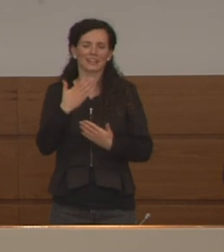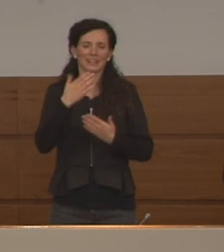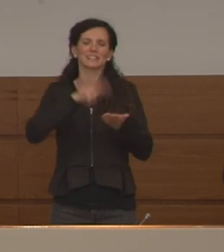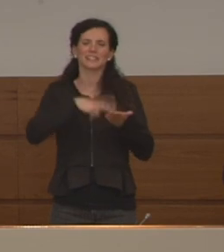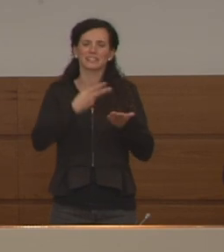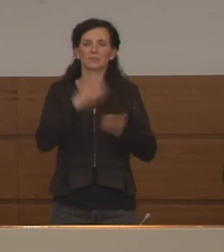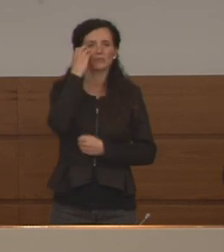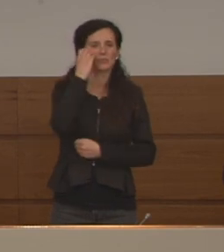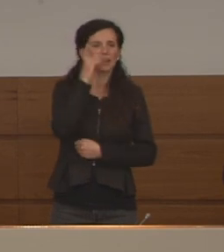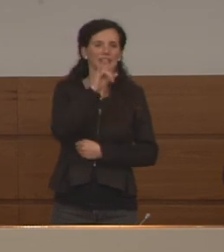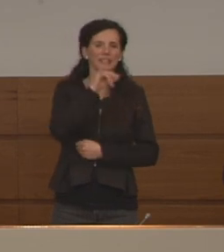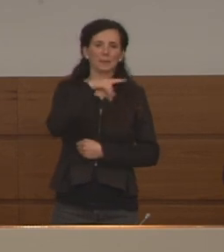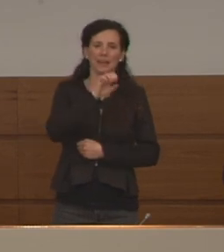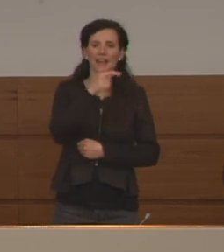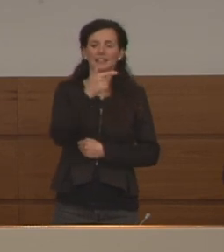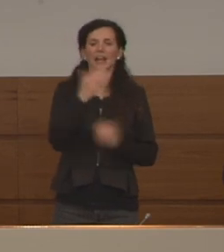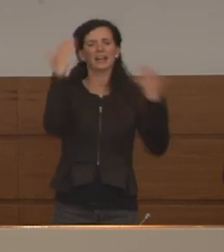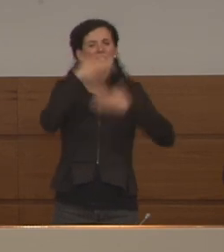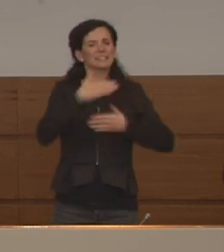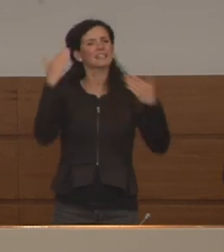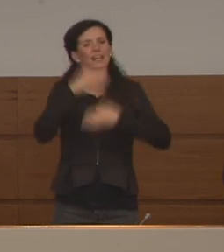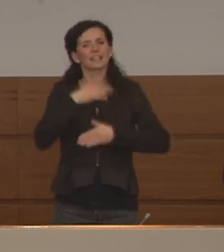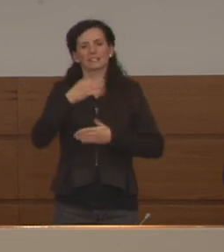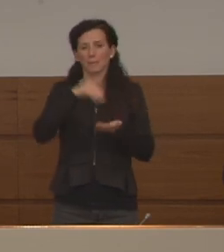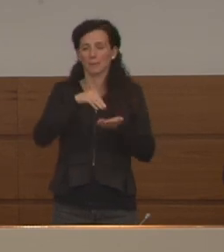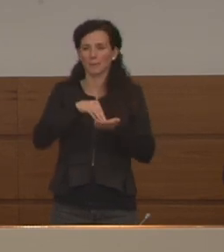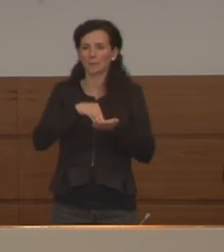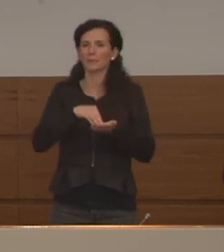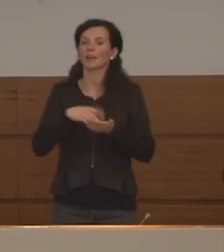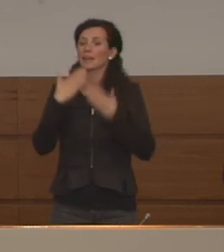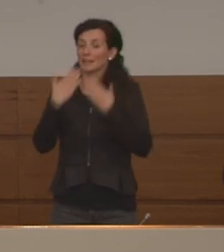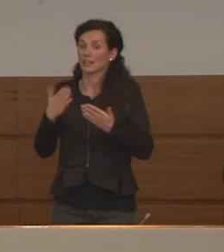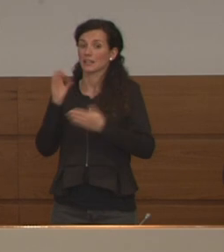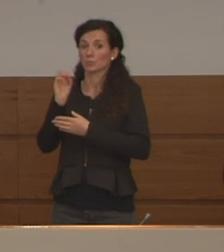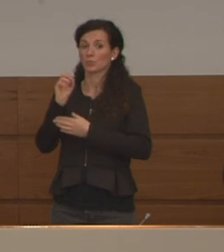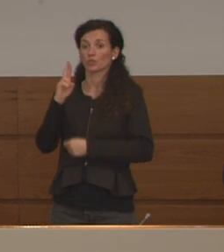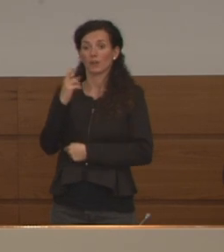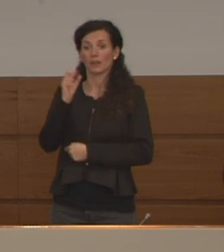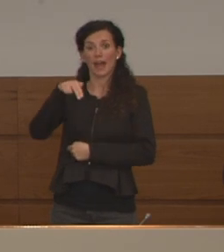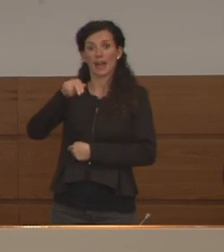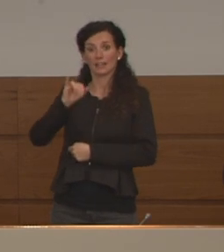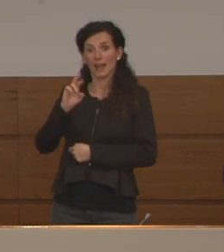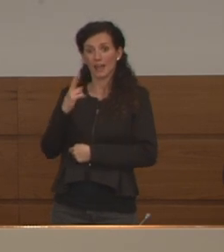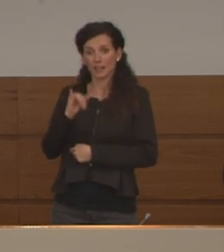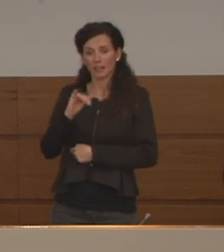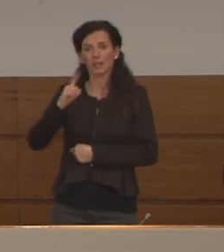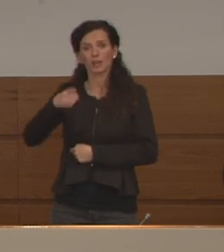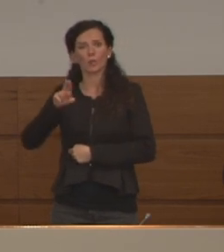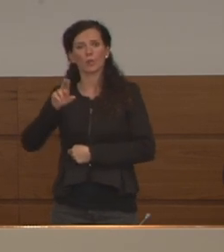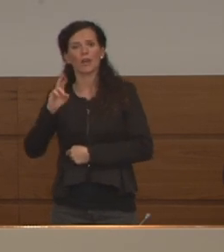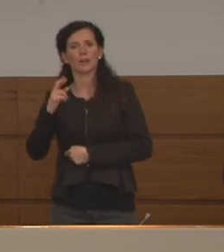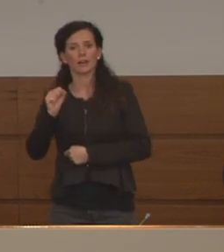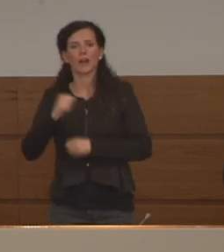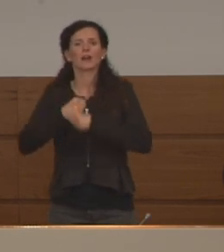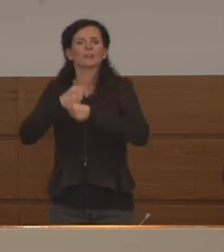che come tutte le sere ci accompagna. E ringrazio anche il Professore Ranieri Guerra, rappresentante dell'Organizzazione Mondiale della